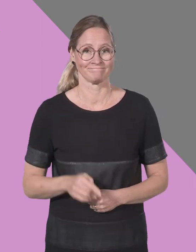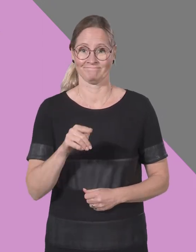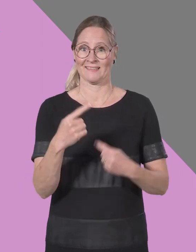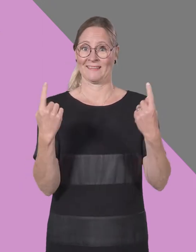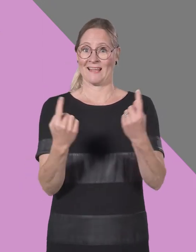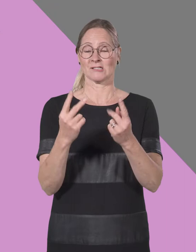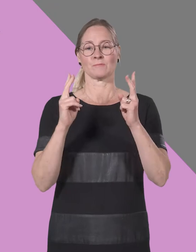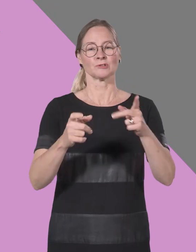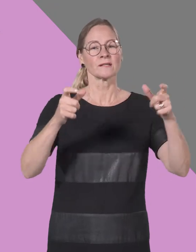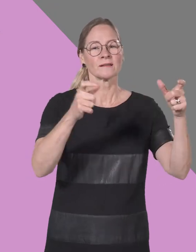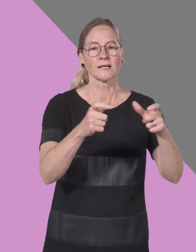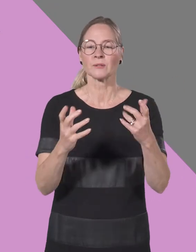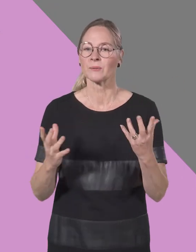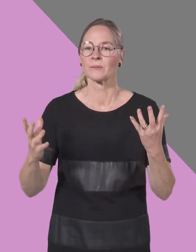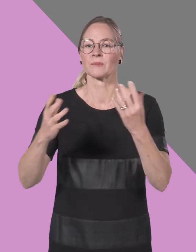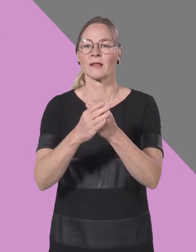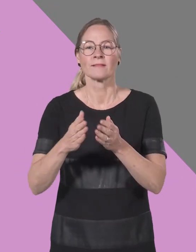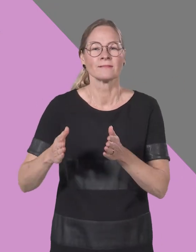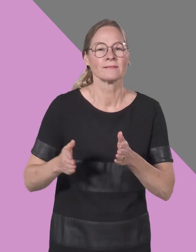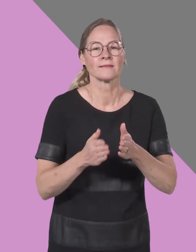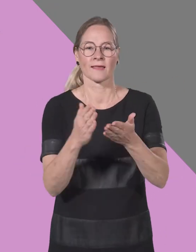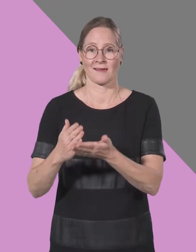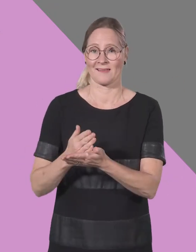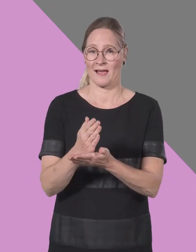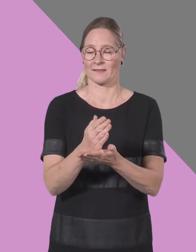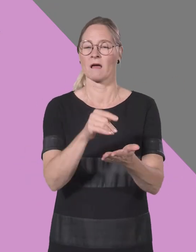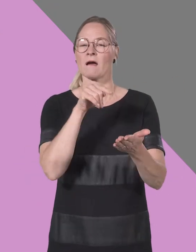Tilaisuudessa julkaistiin myös järjestöjen yhteinen tiekartta, -